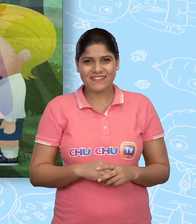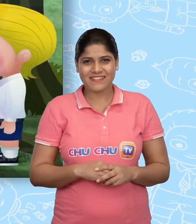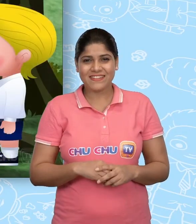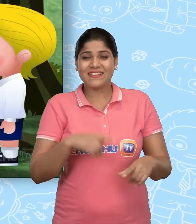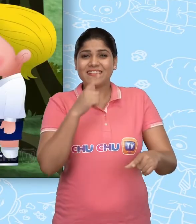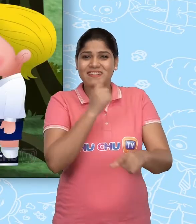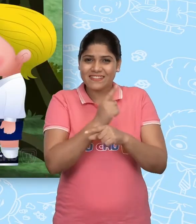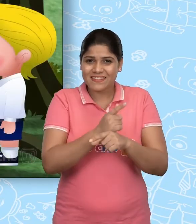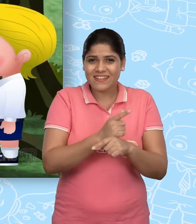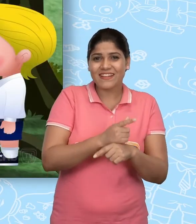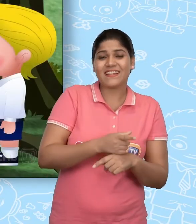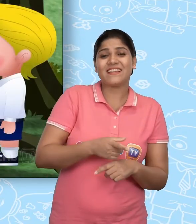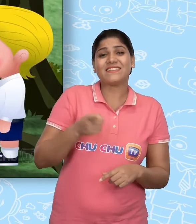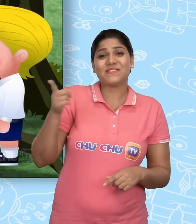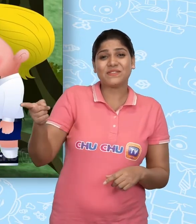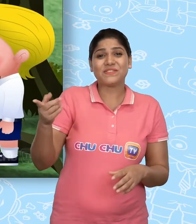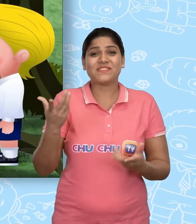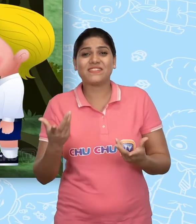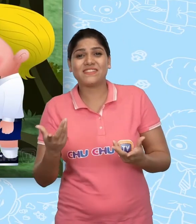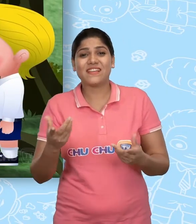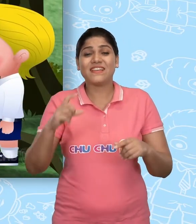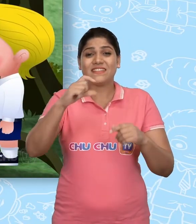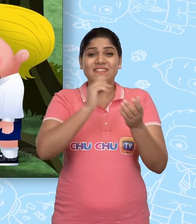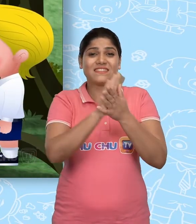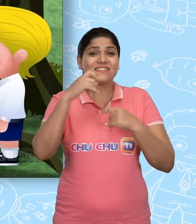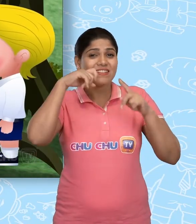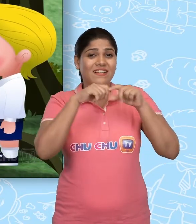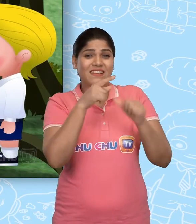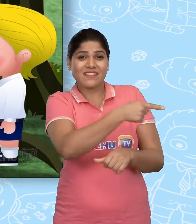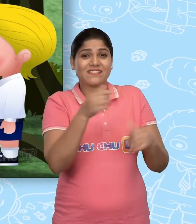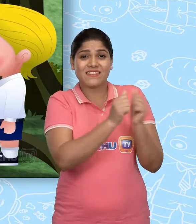Miss Dorothy ने ChaCha को Chika के साथ एक नया खेल भी खिलाया।